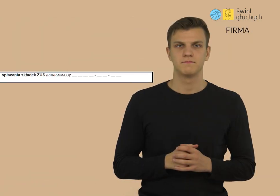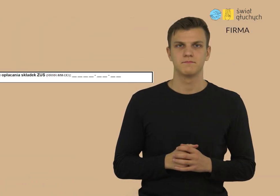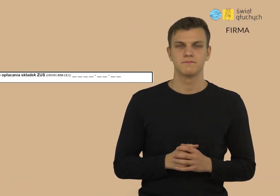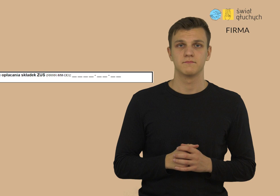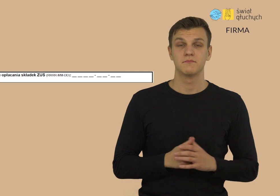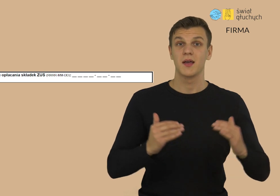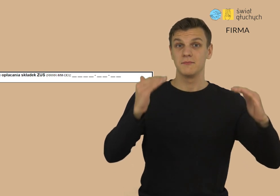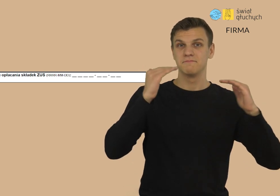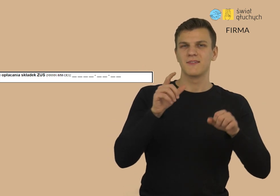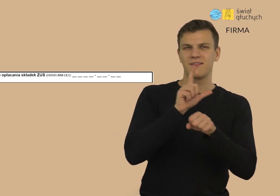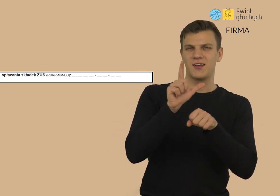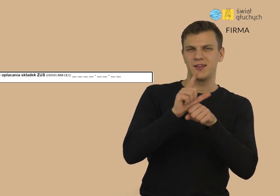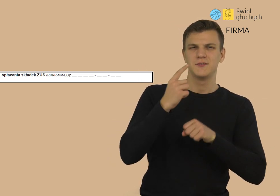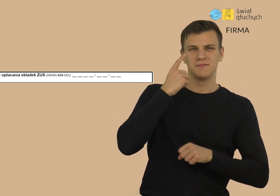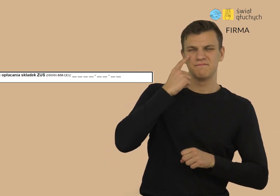Punkt dwunasty.